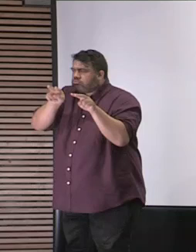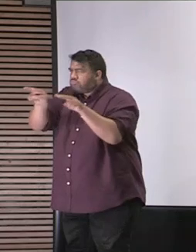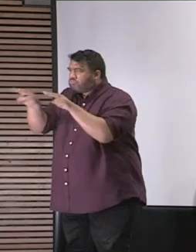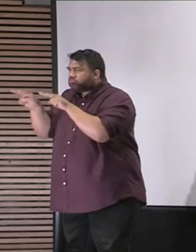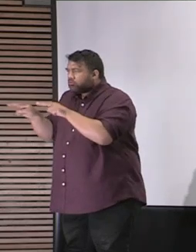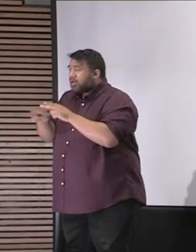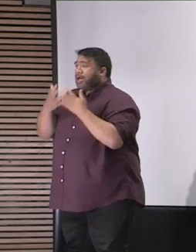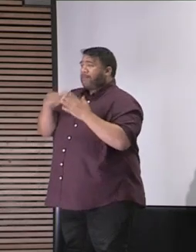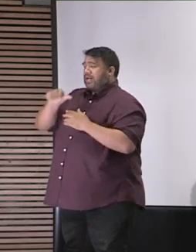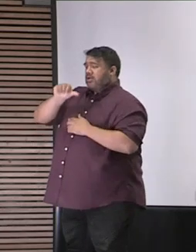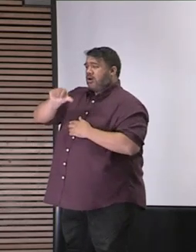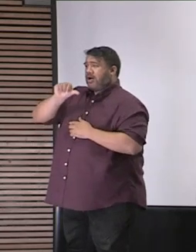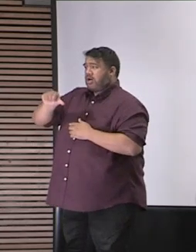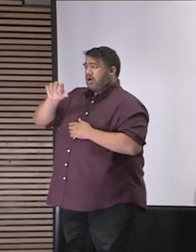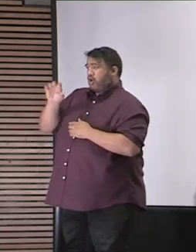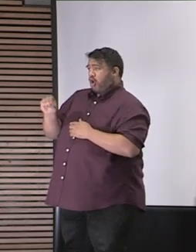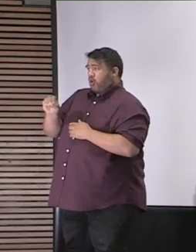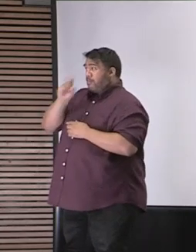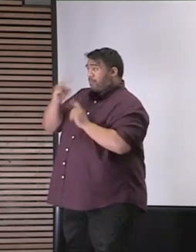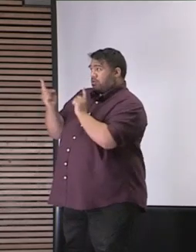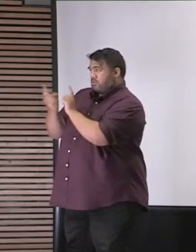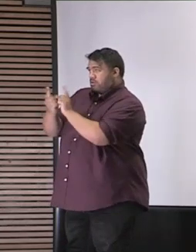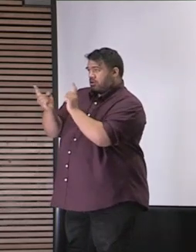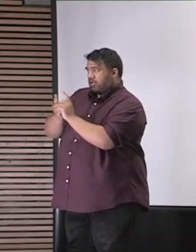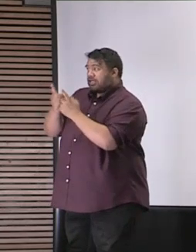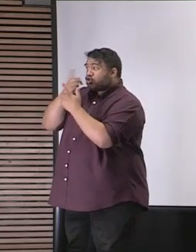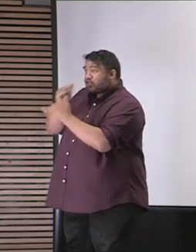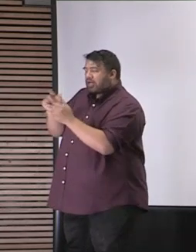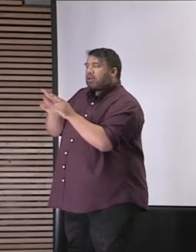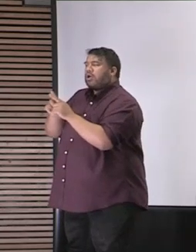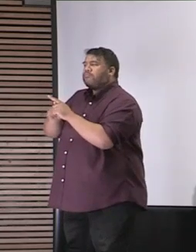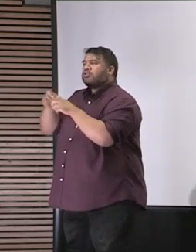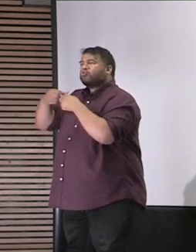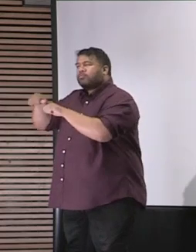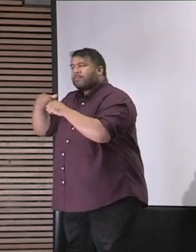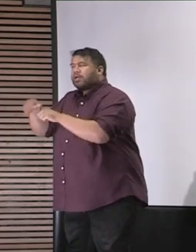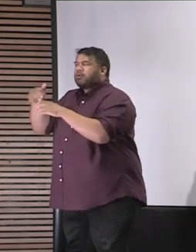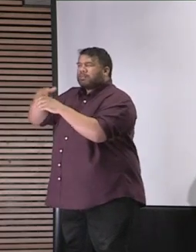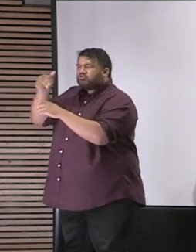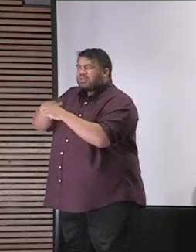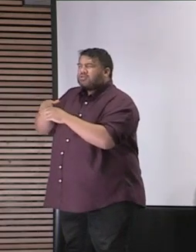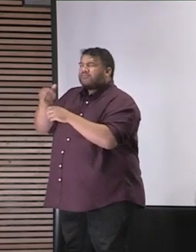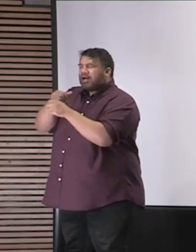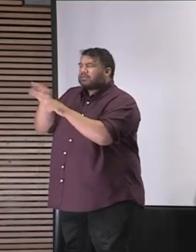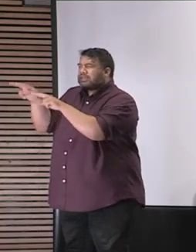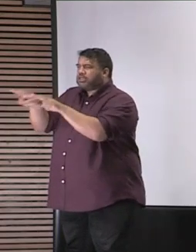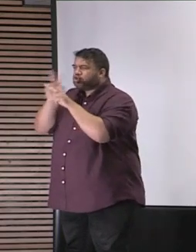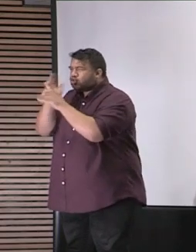aplicando estas pautas. Durante viernes y sábado, la policía